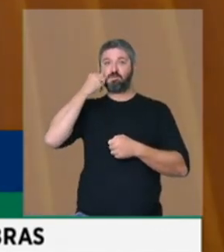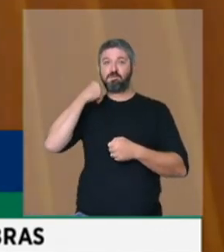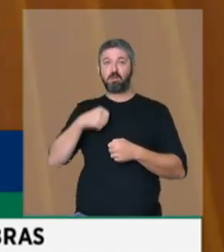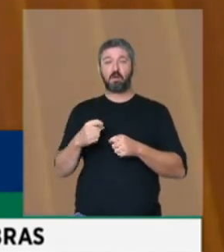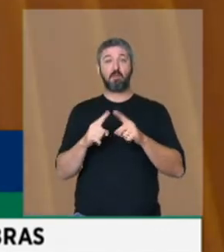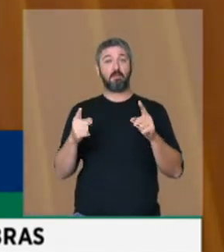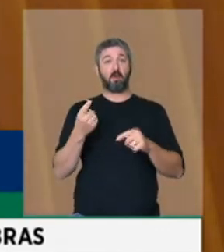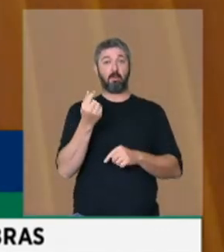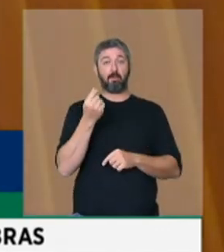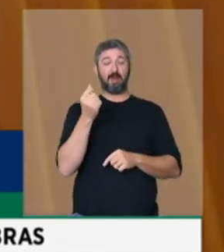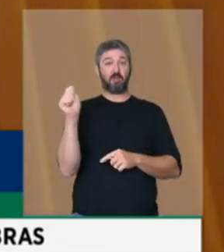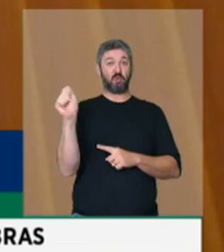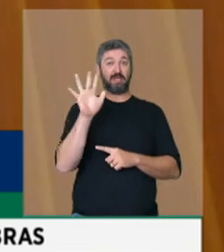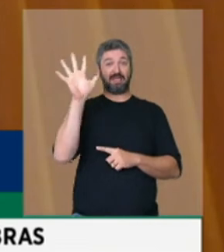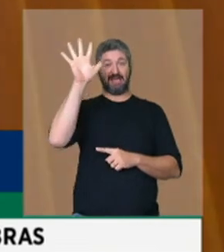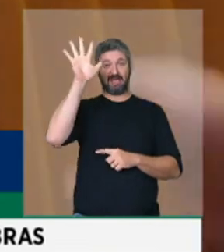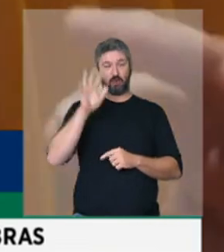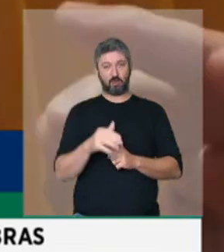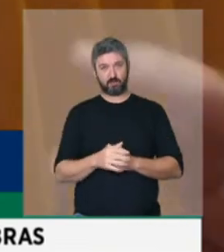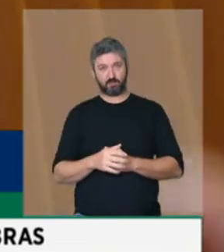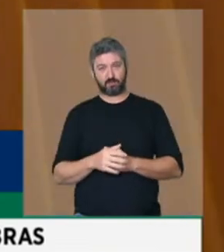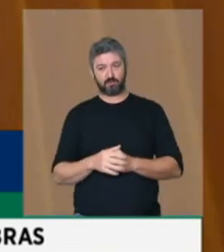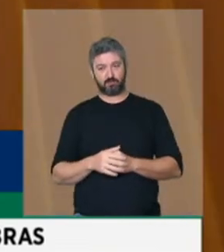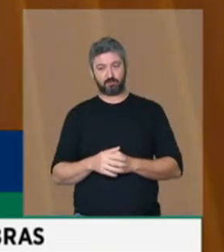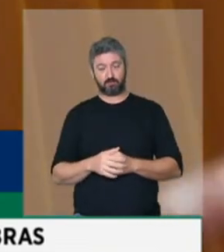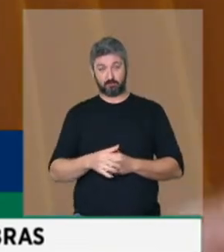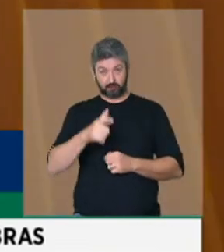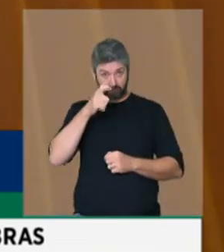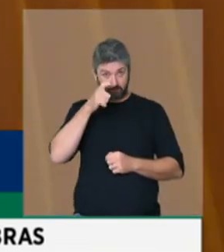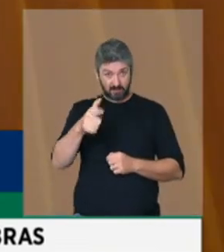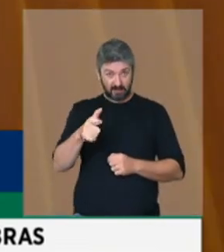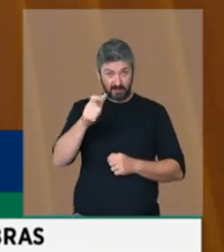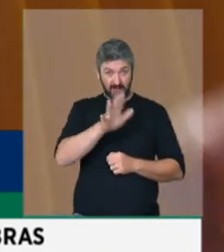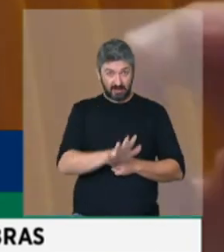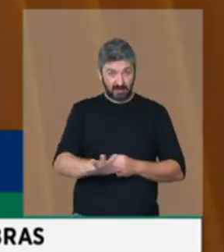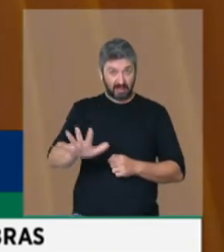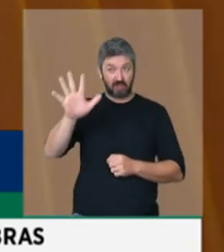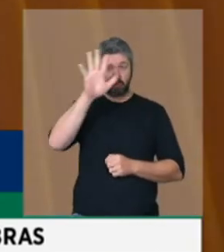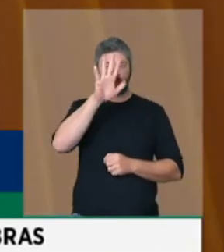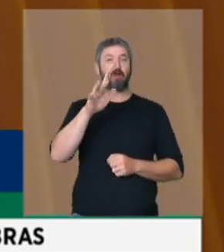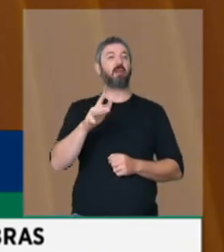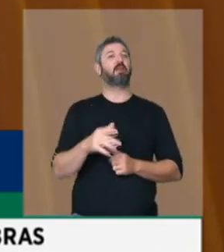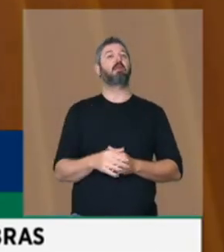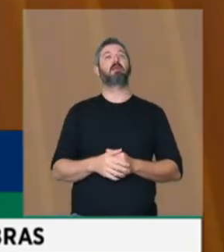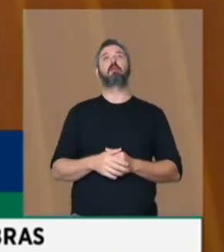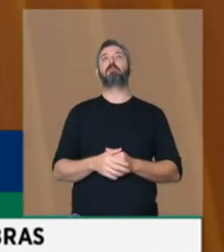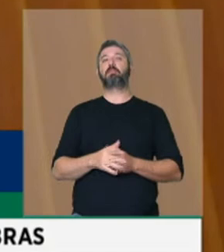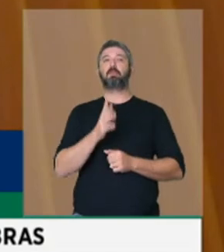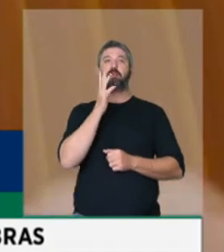SERÁ . PERDA DE INVESTIMENTOS... MUITA DISTRIBUIÇÃO DE LUCROS E DIVIDENDOS. BAIXOS INVESTIMENTOS ESTRATÉGICOS,